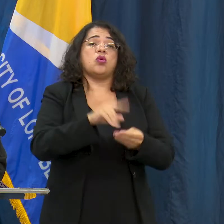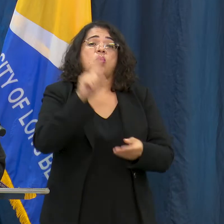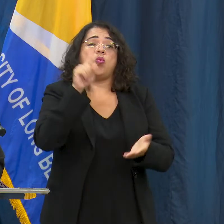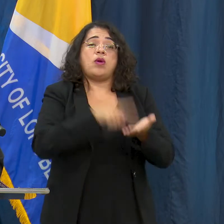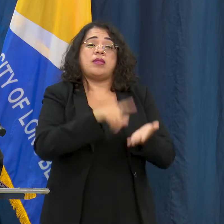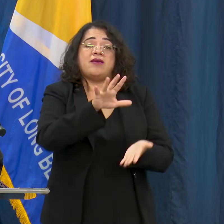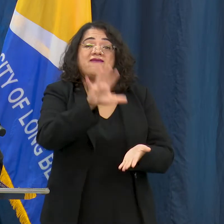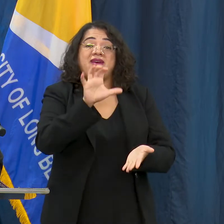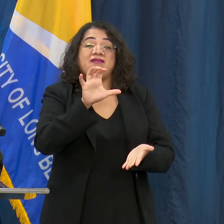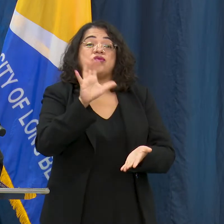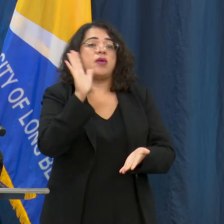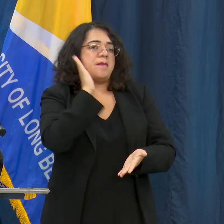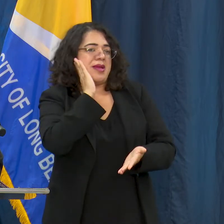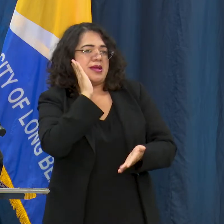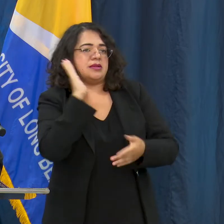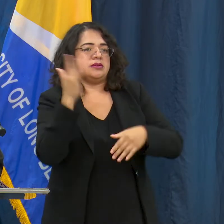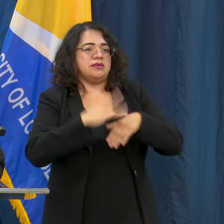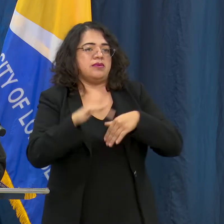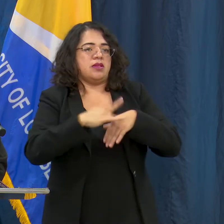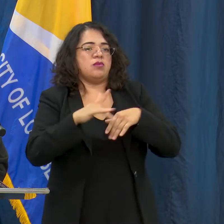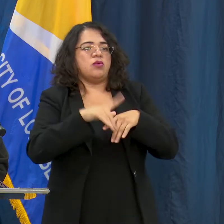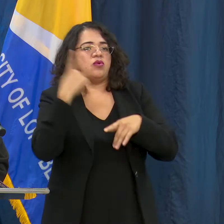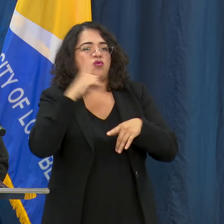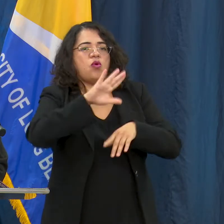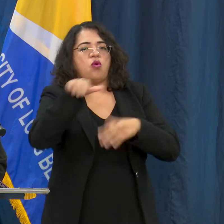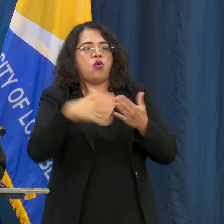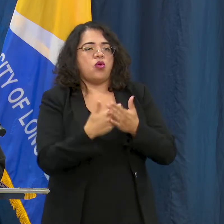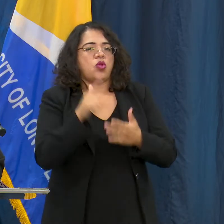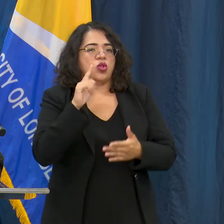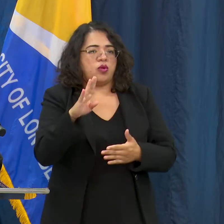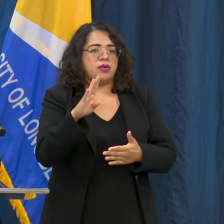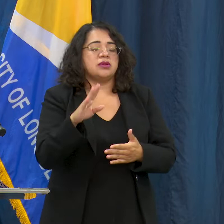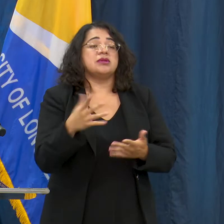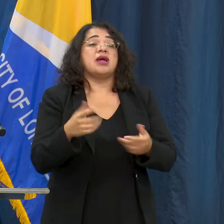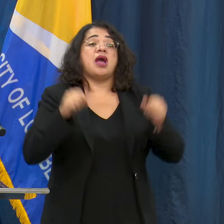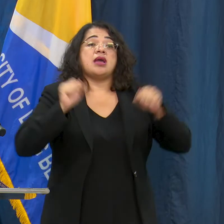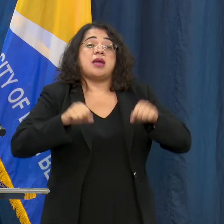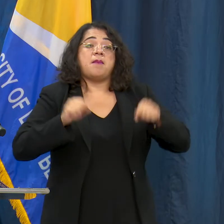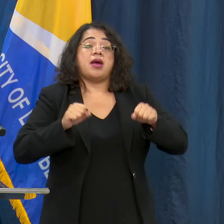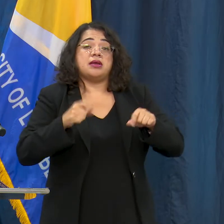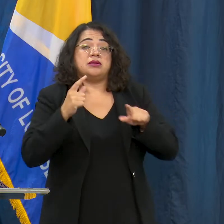comas hospital n toda la ciudad y una capacidad de amento de más de cuatro